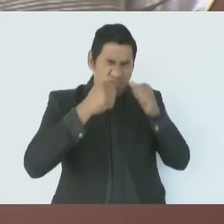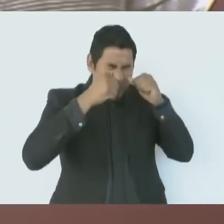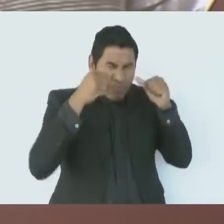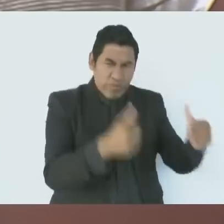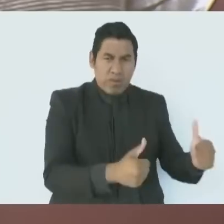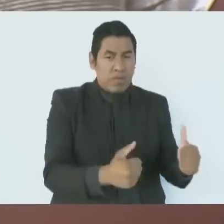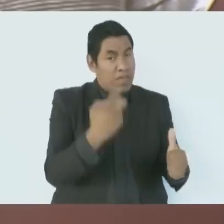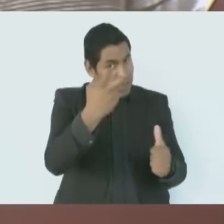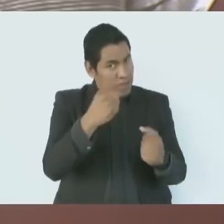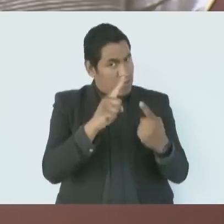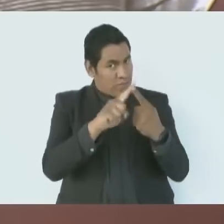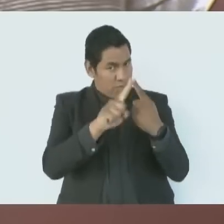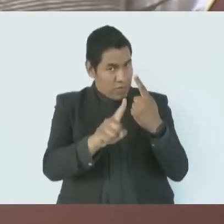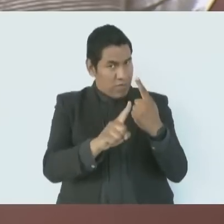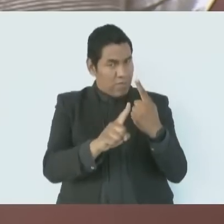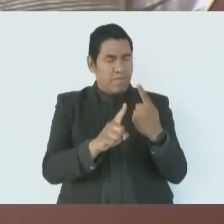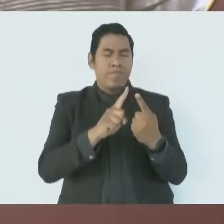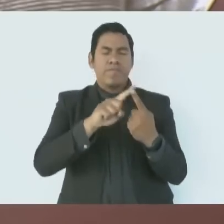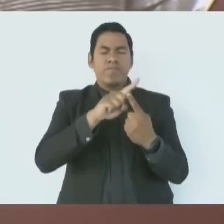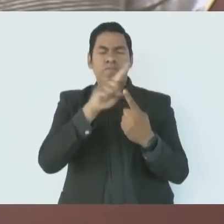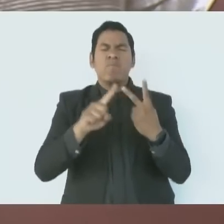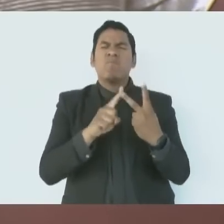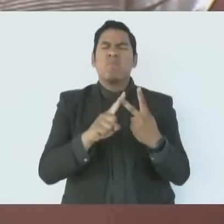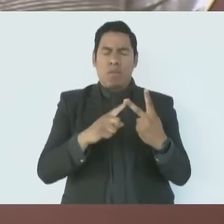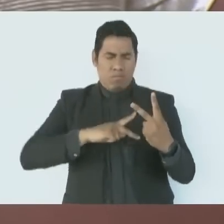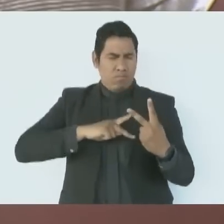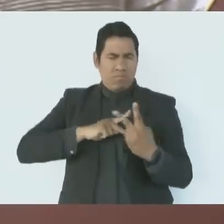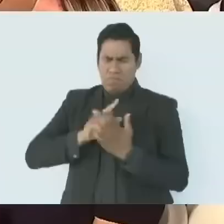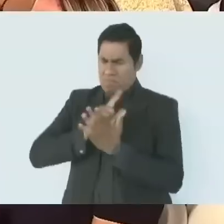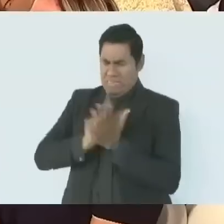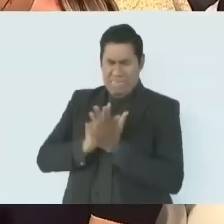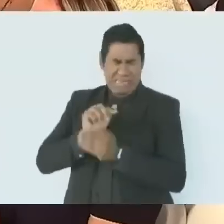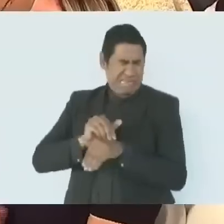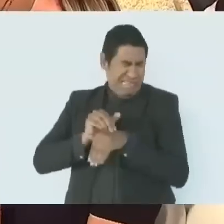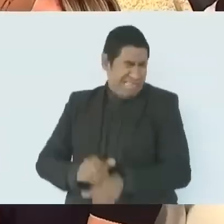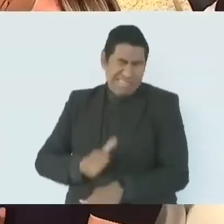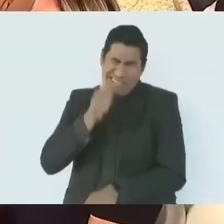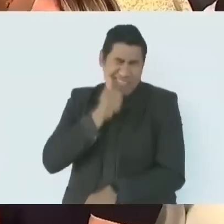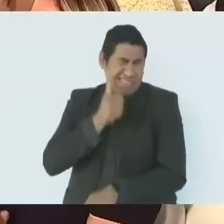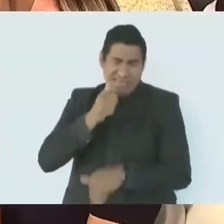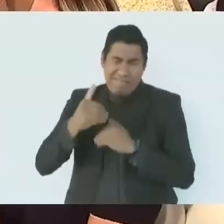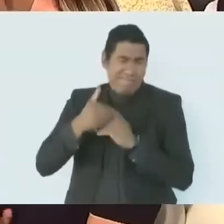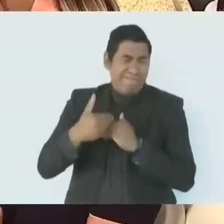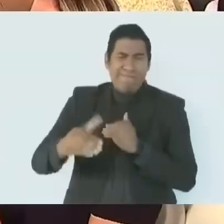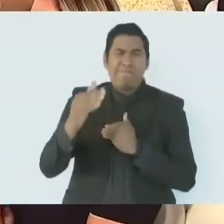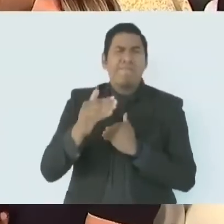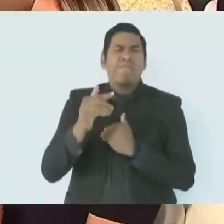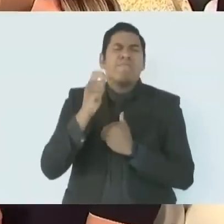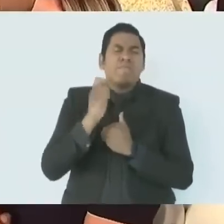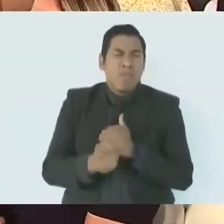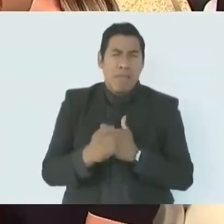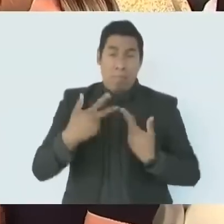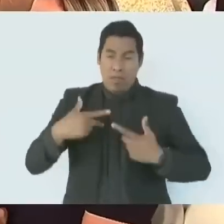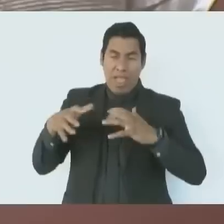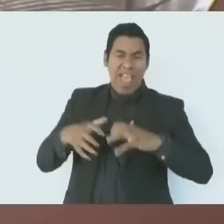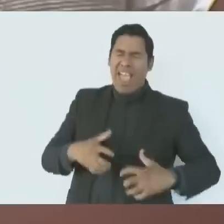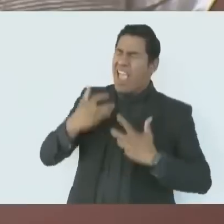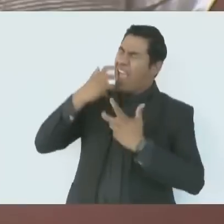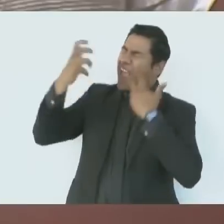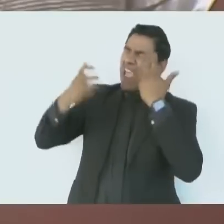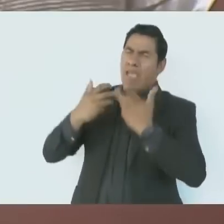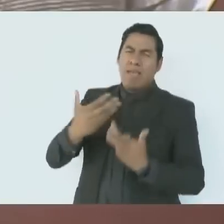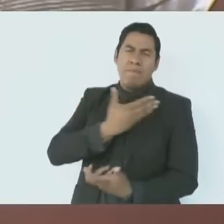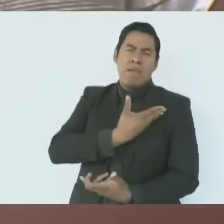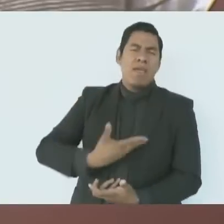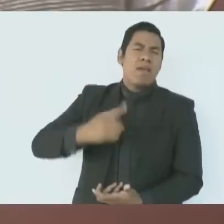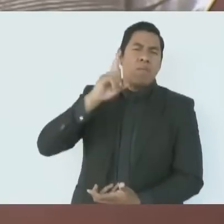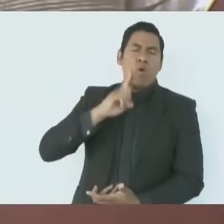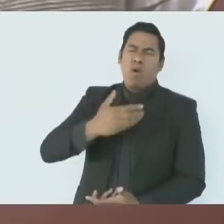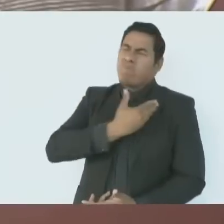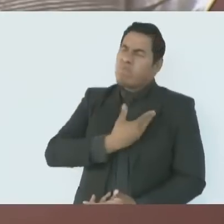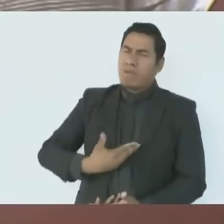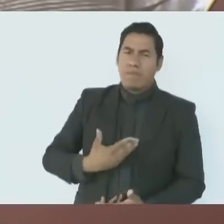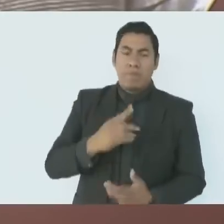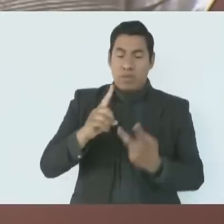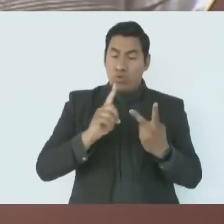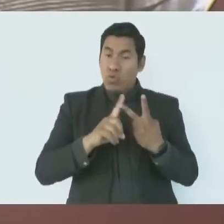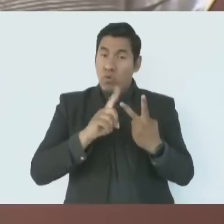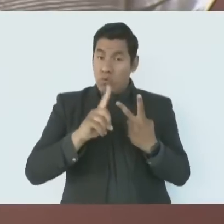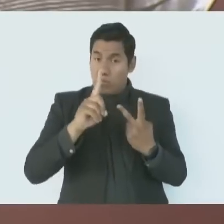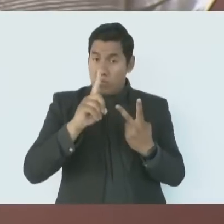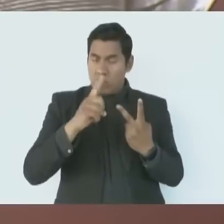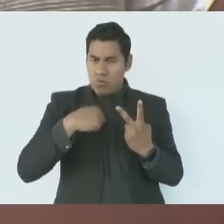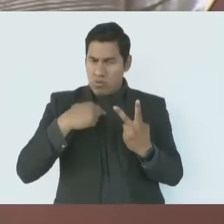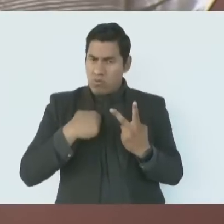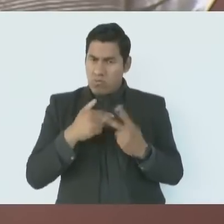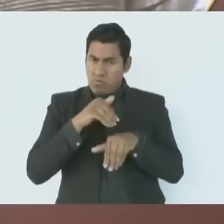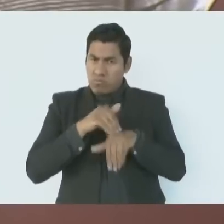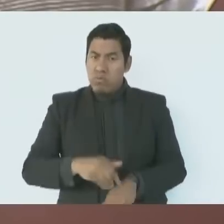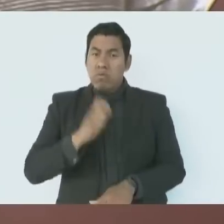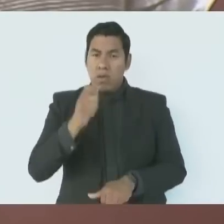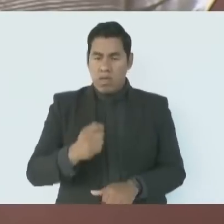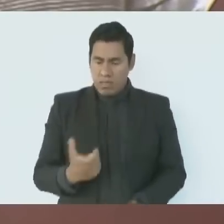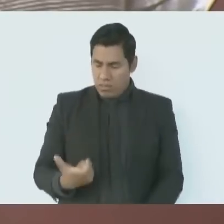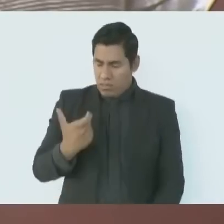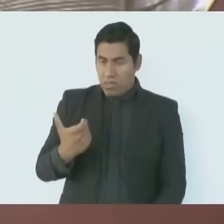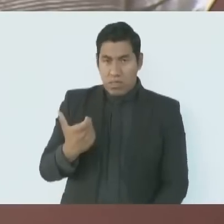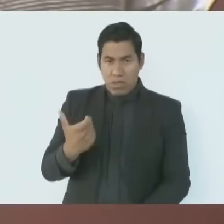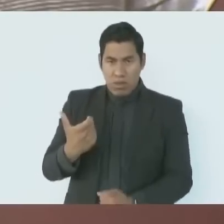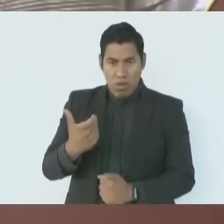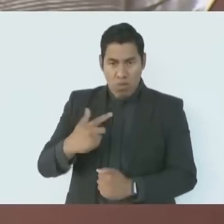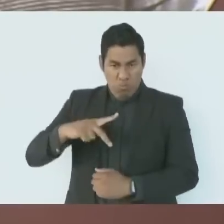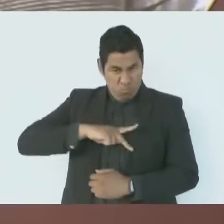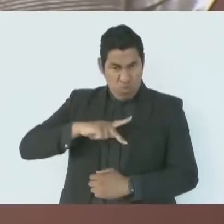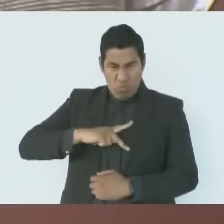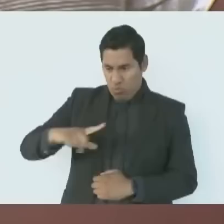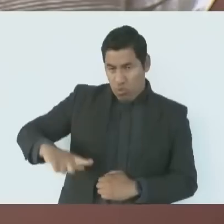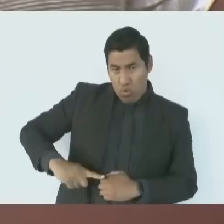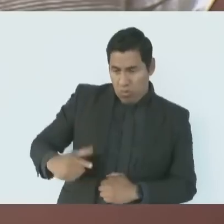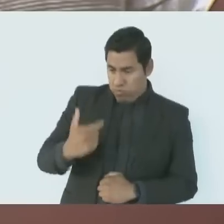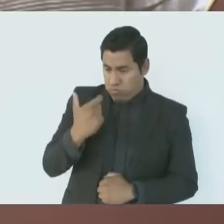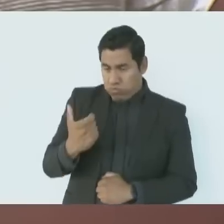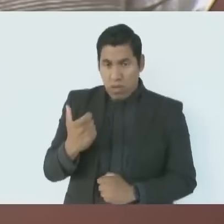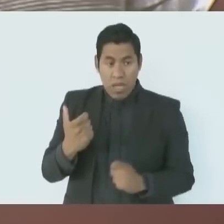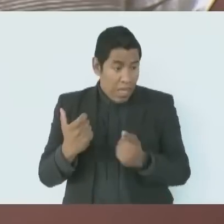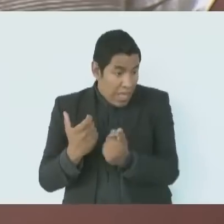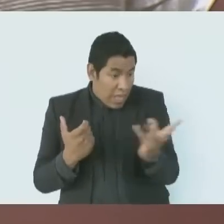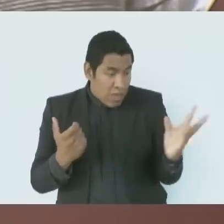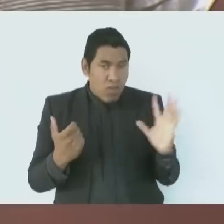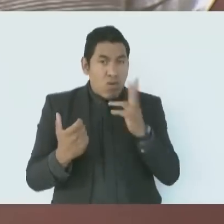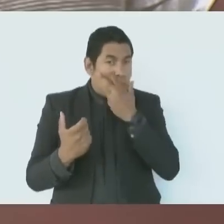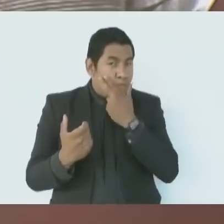[Aplausos] principio el recurso público es público lo que pagan todos los mexicanos y mexicanas con